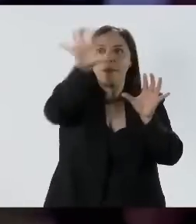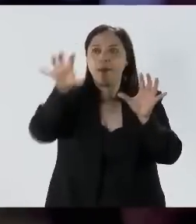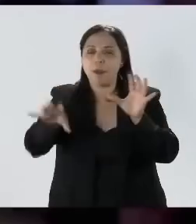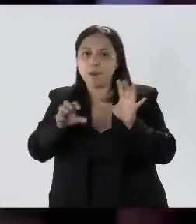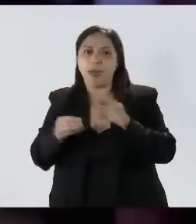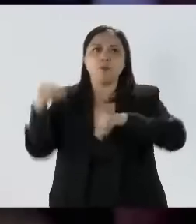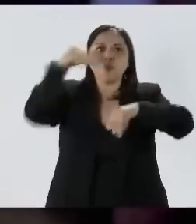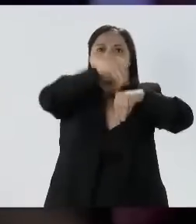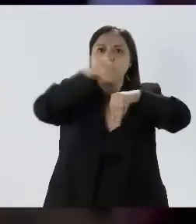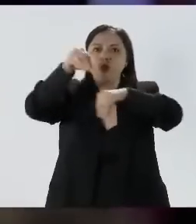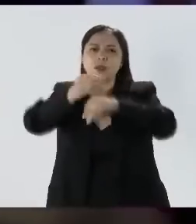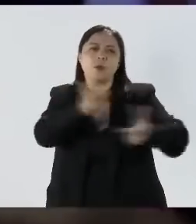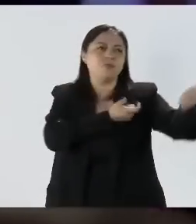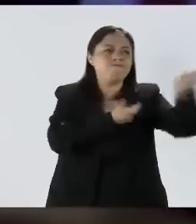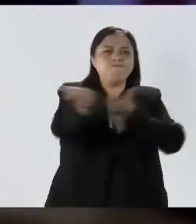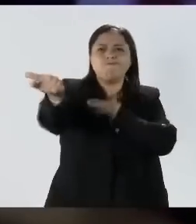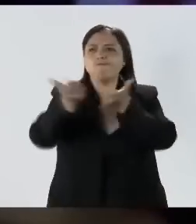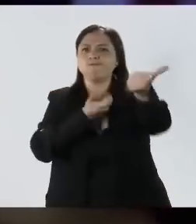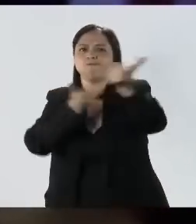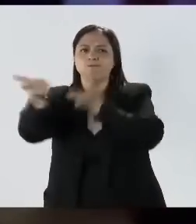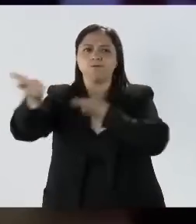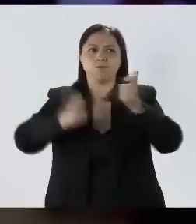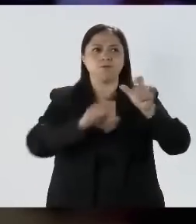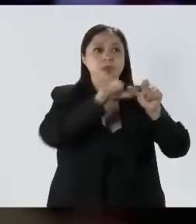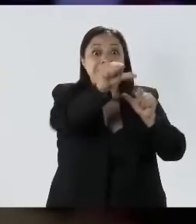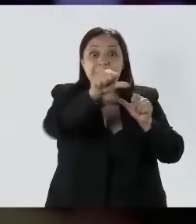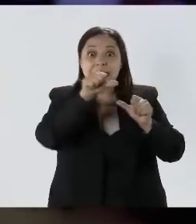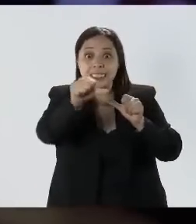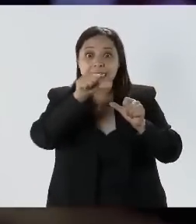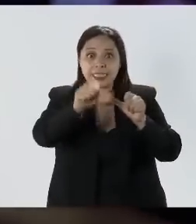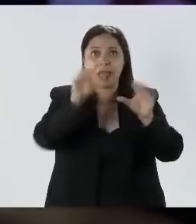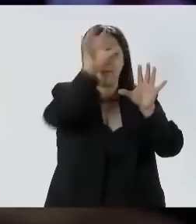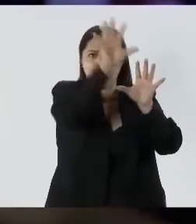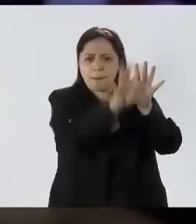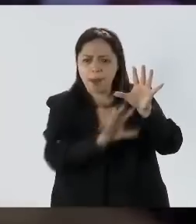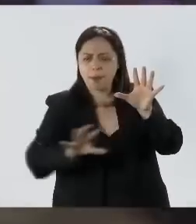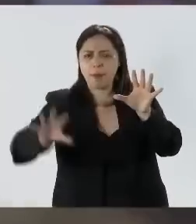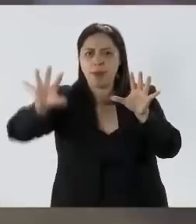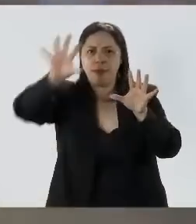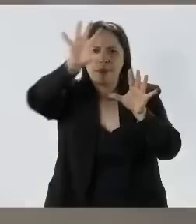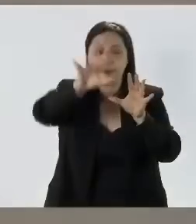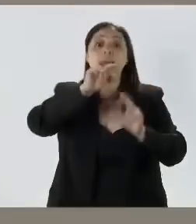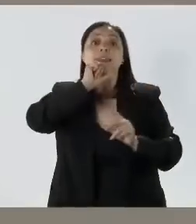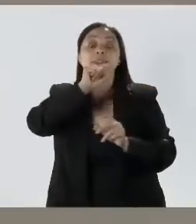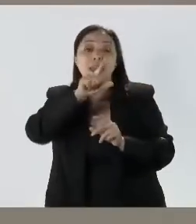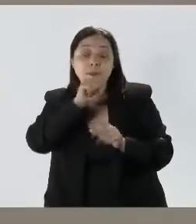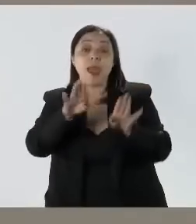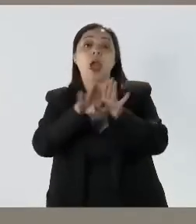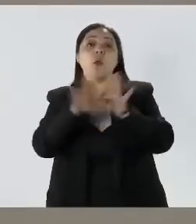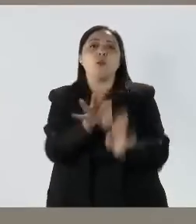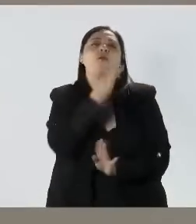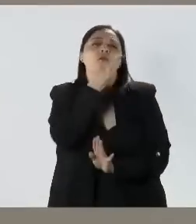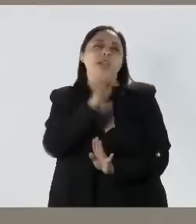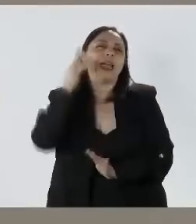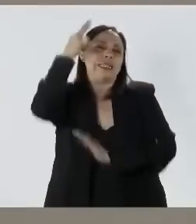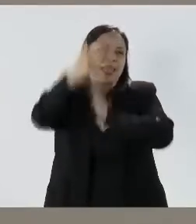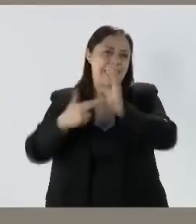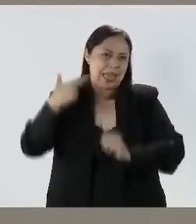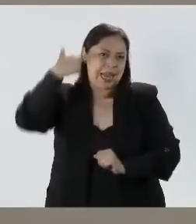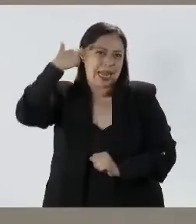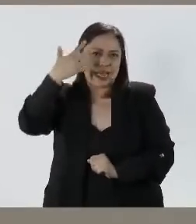pistas de hielo a lo largo y ancho de la ciudad y también hubo festejo de reyes para los niños